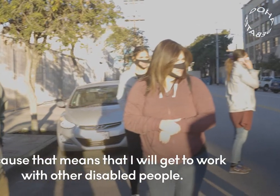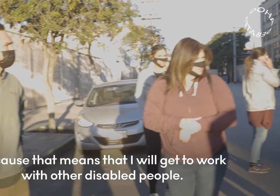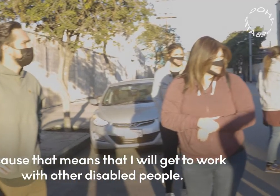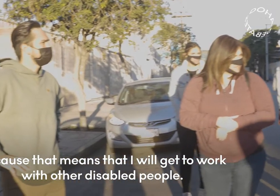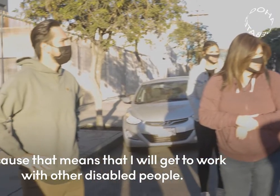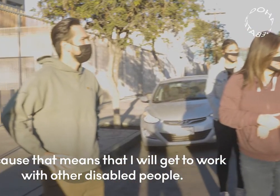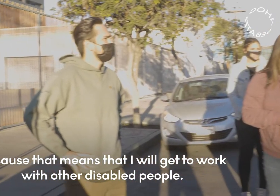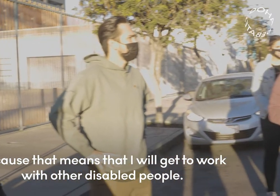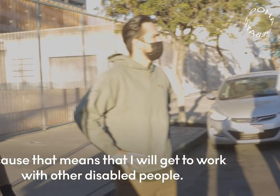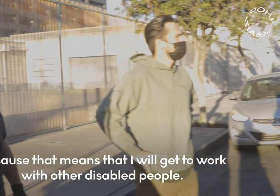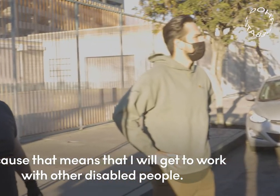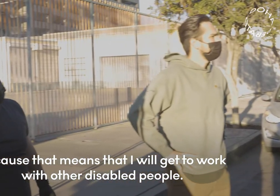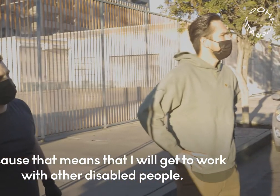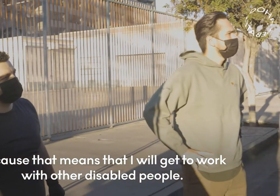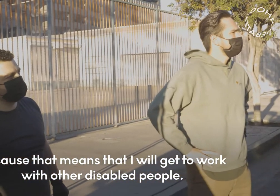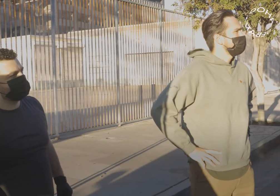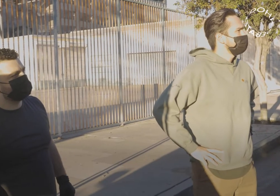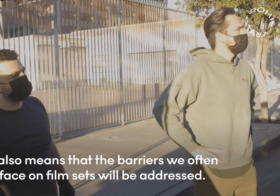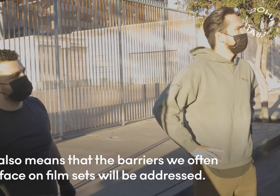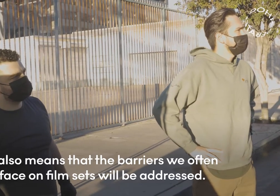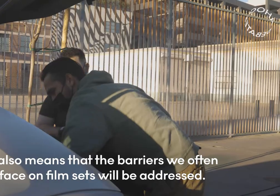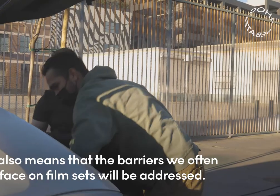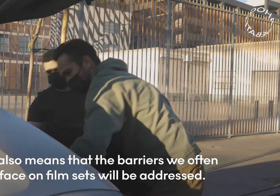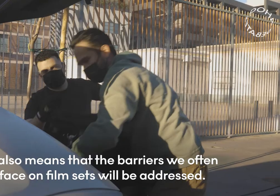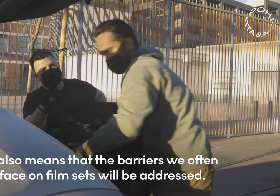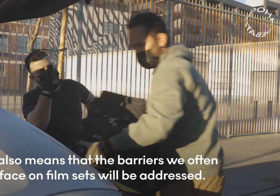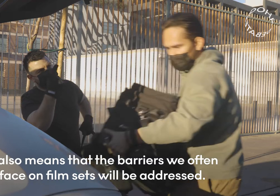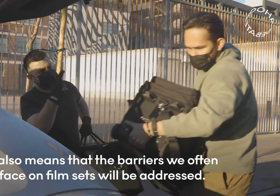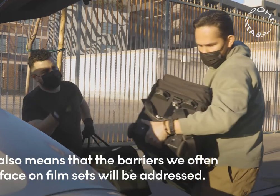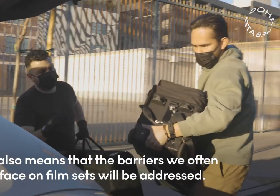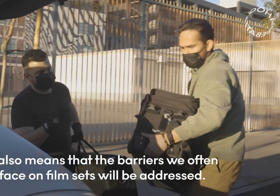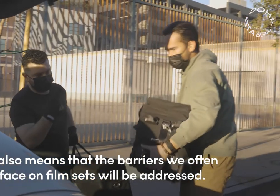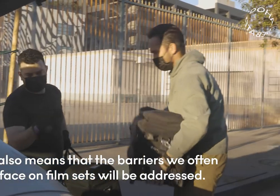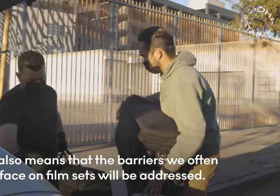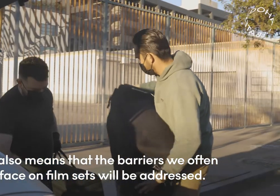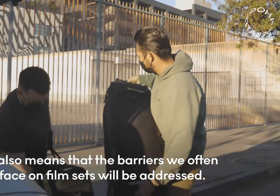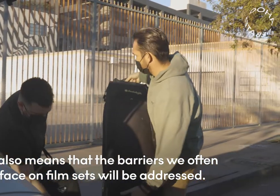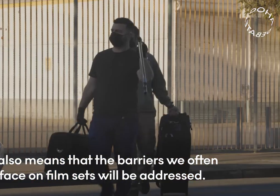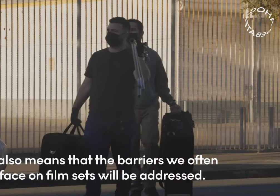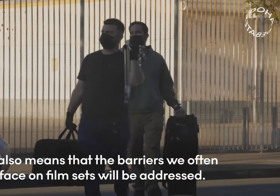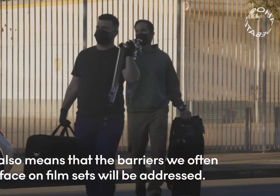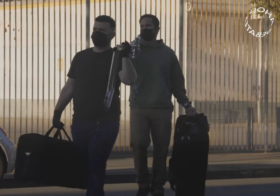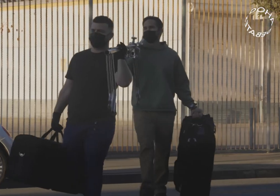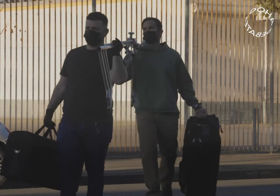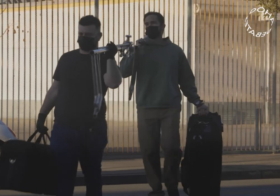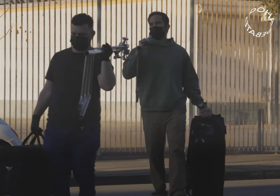أنني سأعمل مع أشخاص آخرين من ذوي الاحتياجات الخاصة. هذا يعني أيضًا أن الحواجز التي نواجهها غالبًا في مواقع التصوير سيتم التعامل معها.